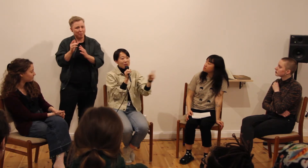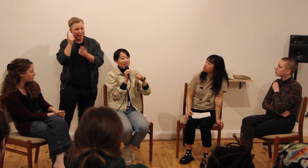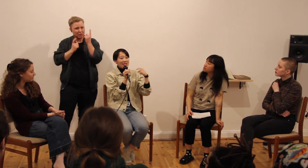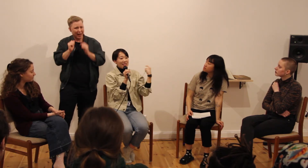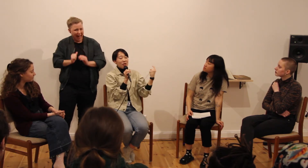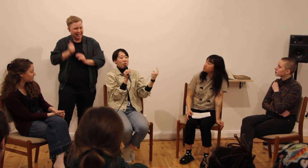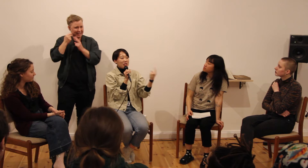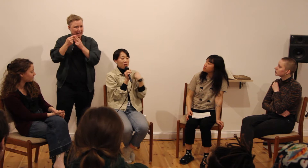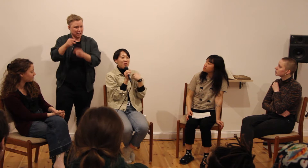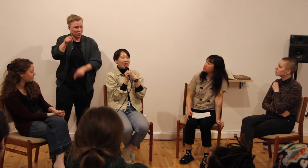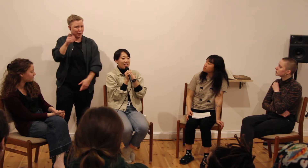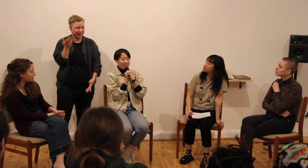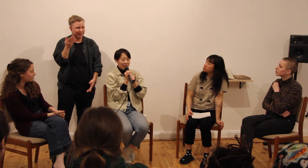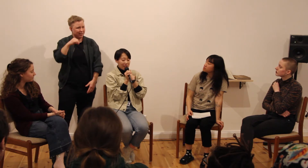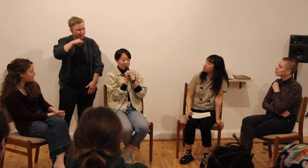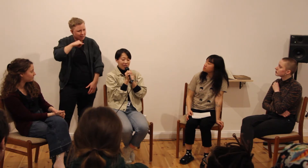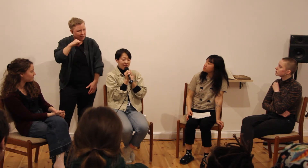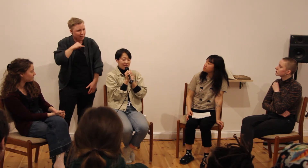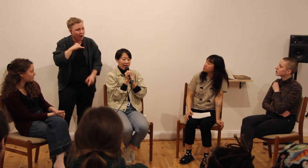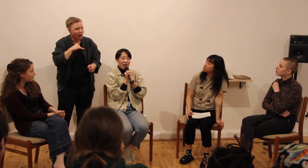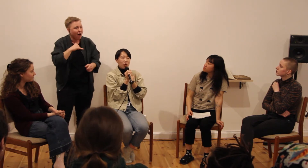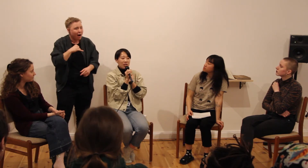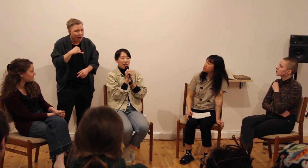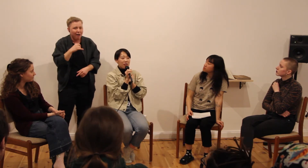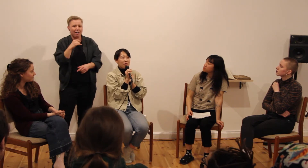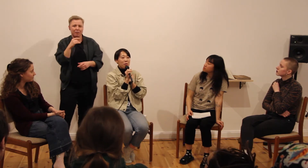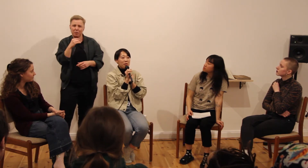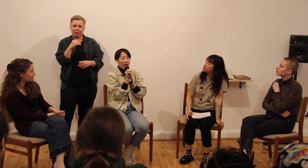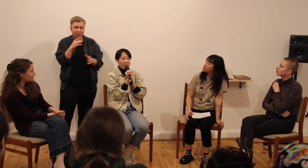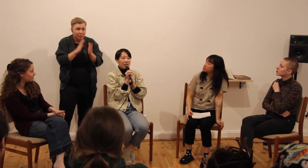Das sind die Dinge die ich von diesem Film gelernt habe.